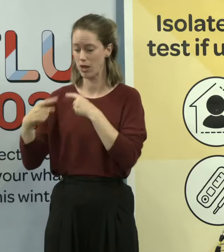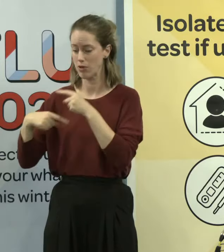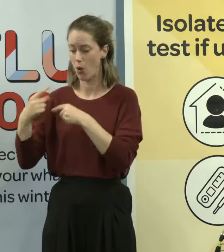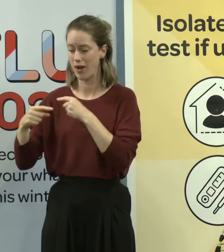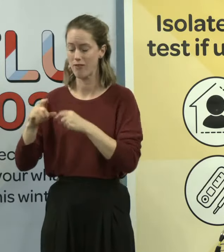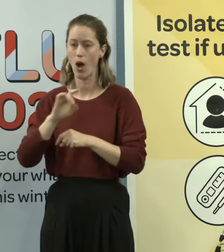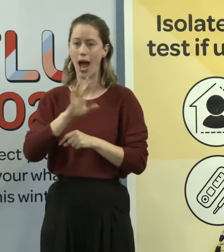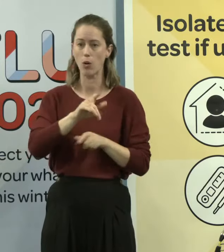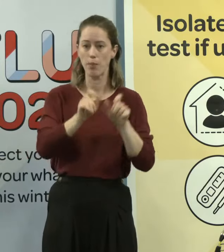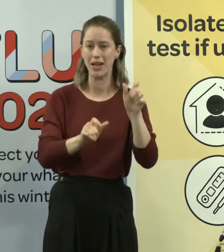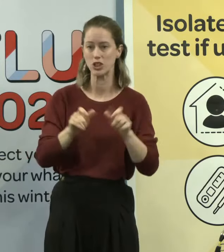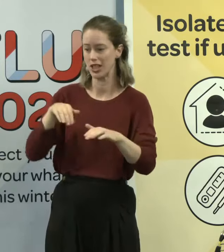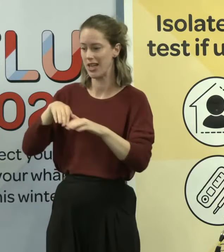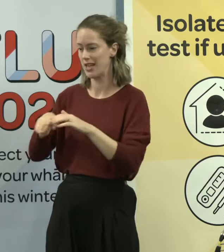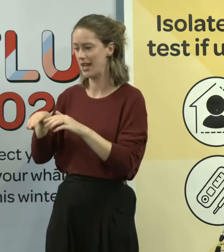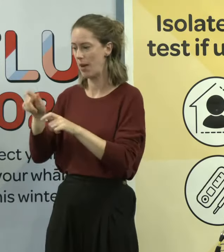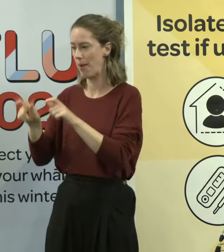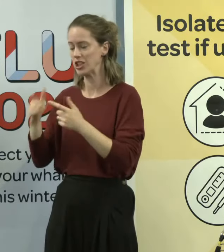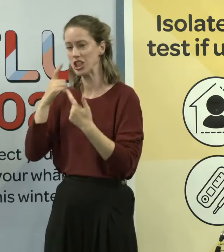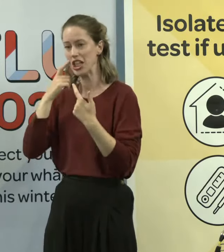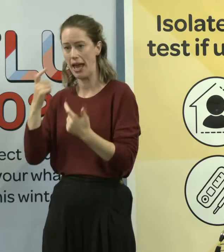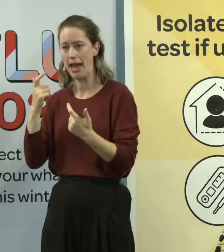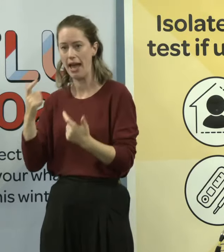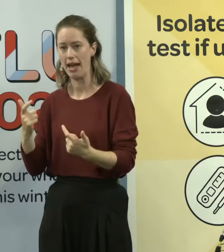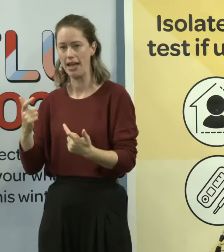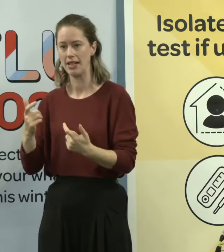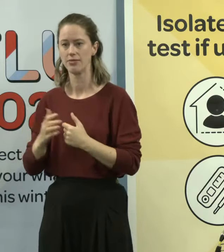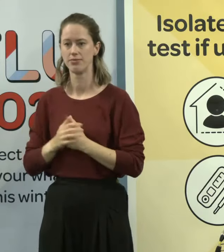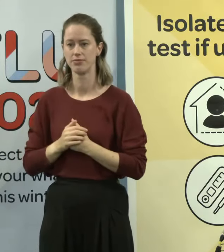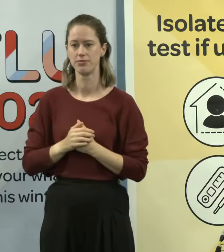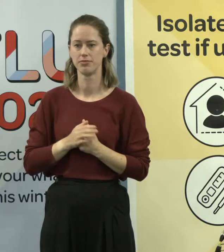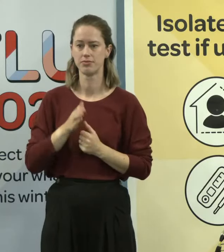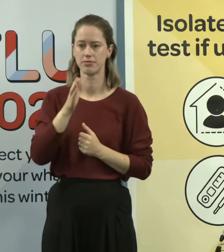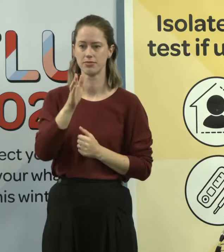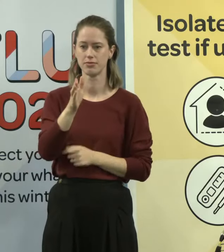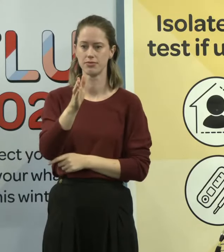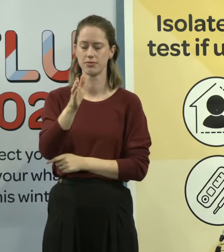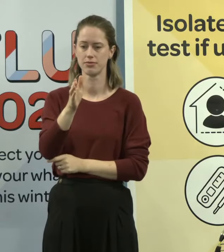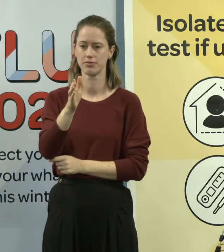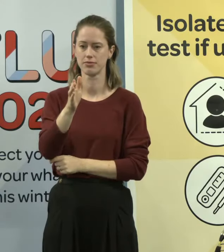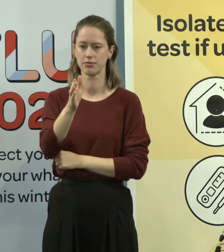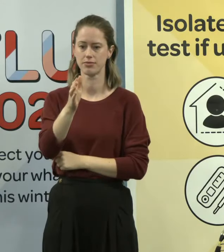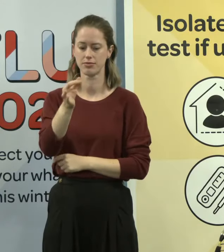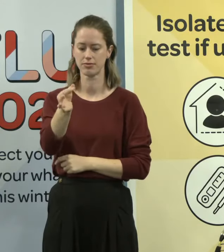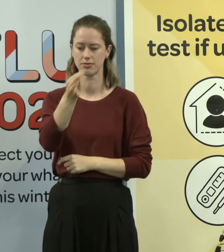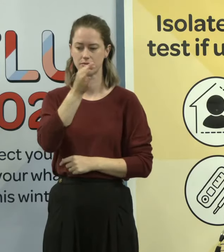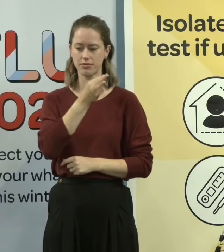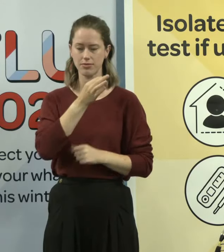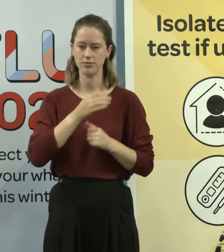roto i nga hohipera. No reira kua whai mahere nga DHB katoa ki